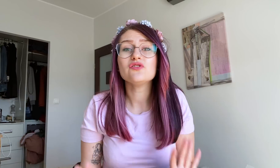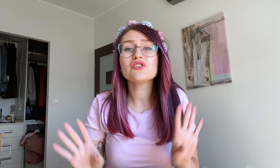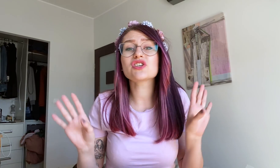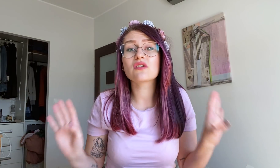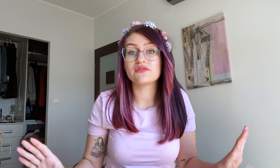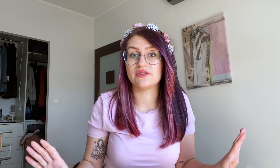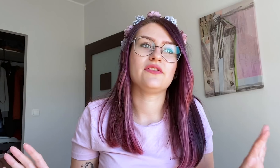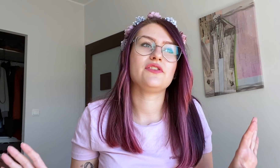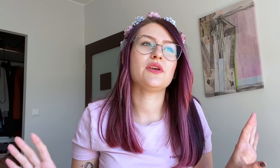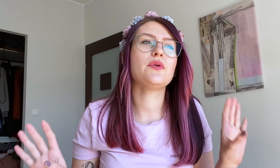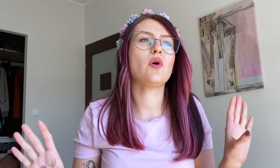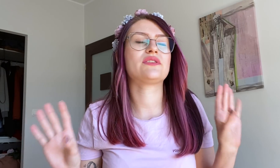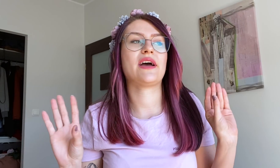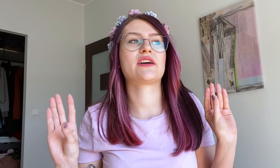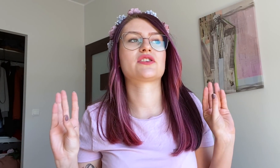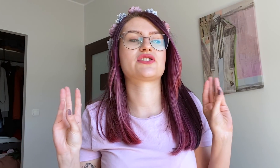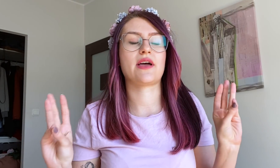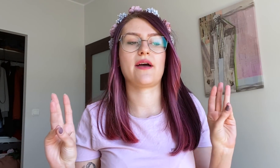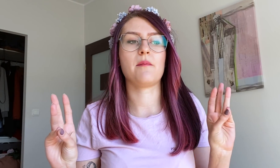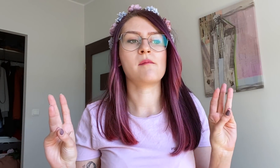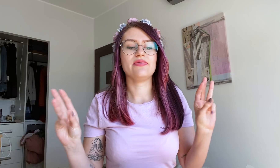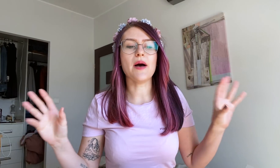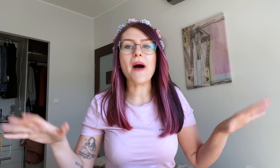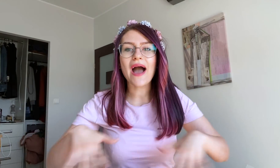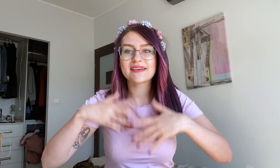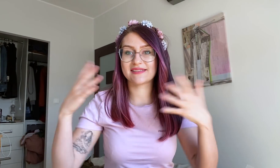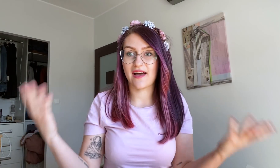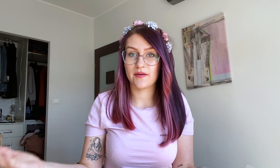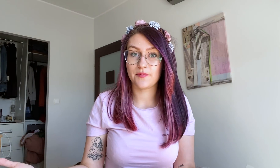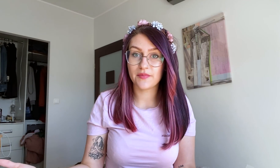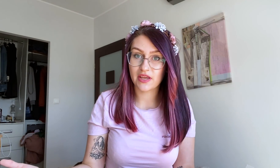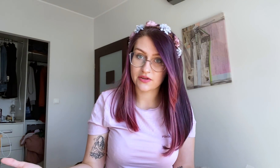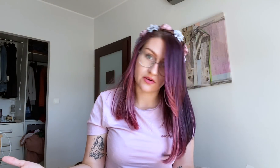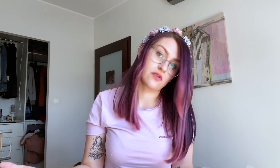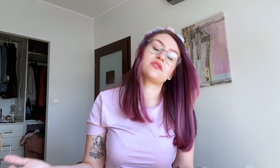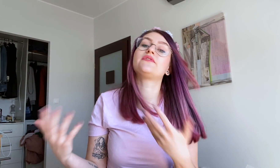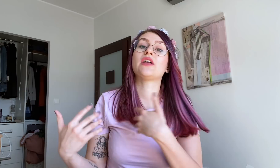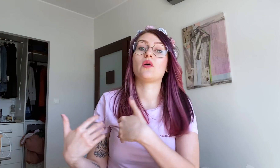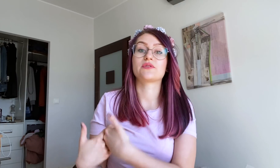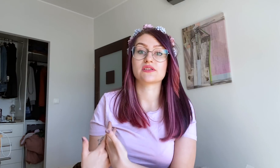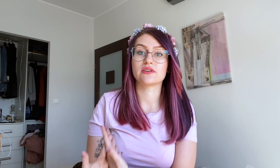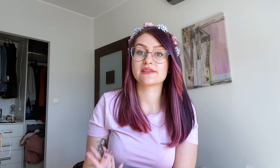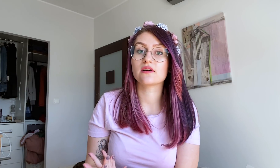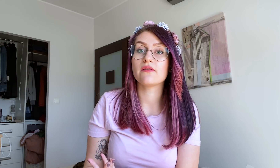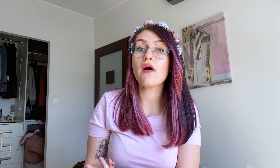No nie szkodzi. Nie było tak, że na maska mnie to rozwinęło przez to językowo,